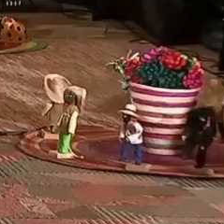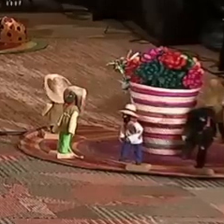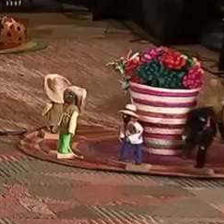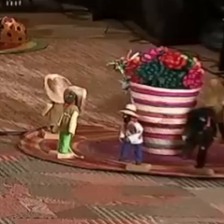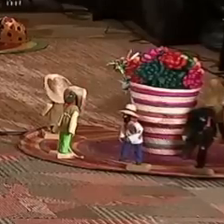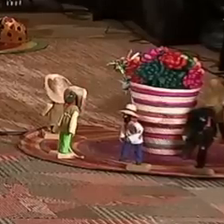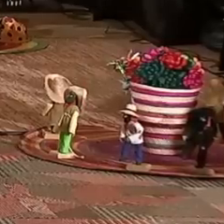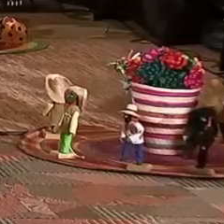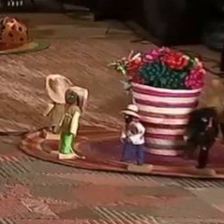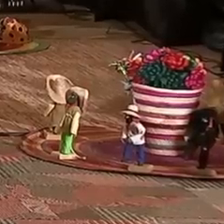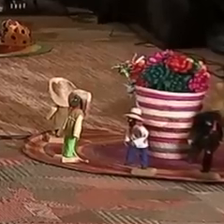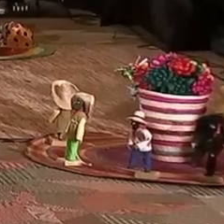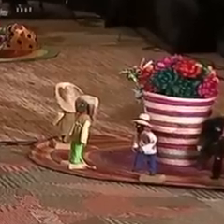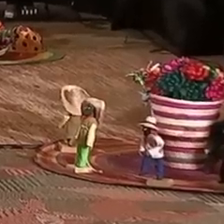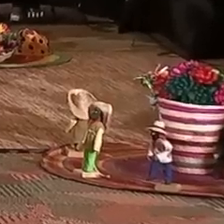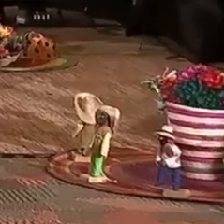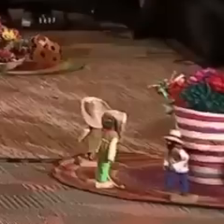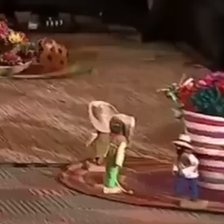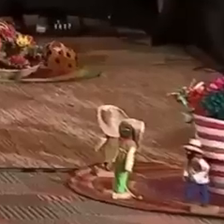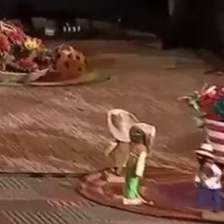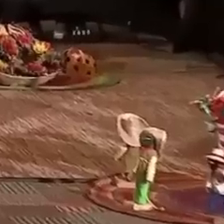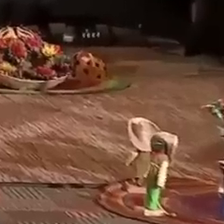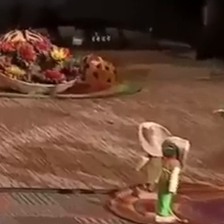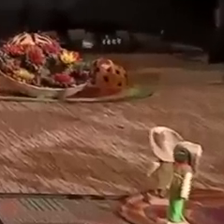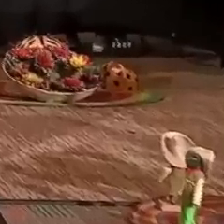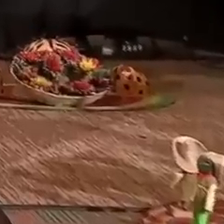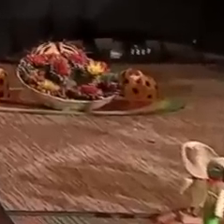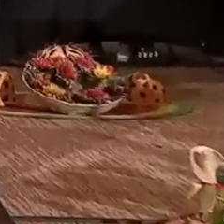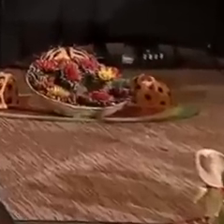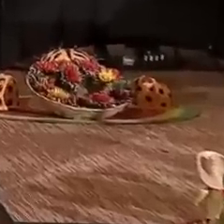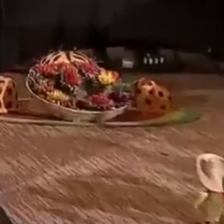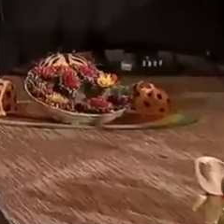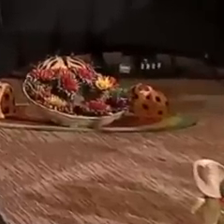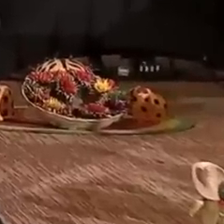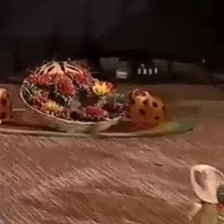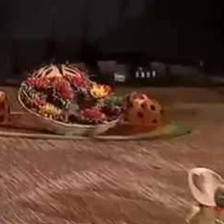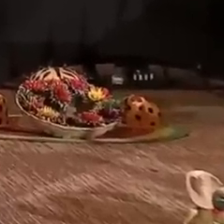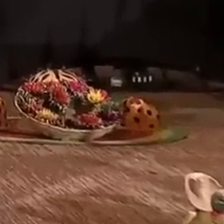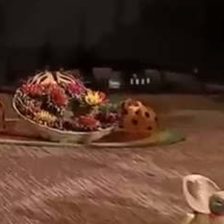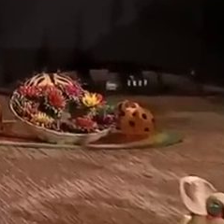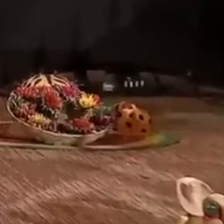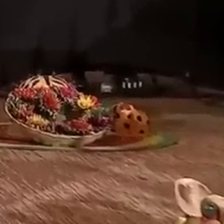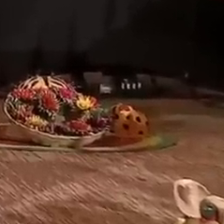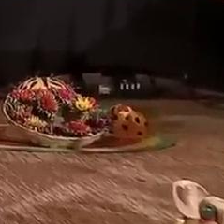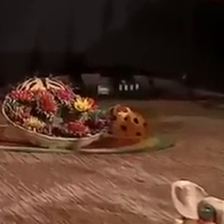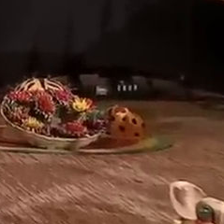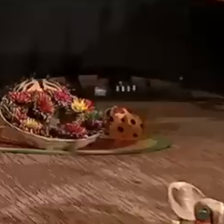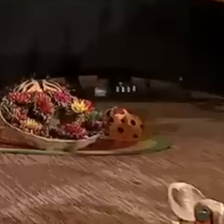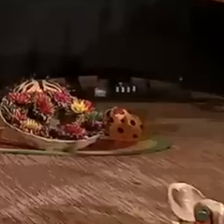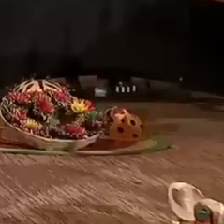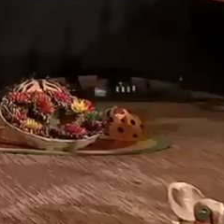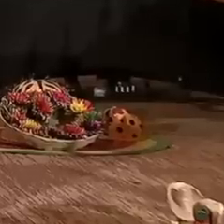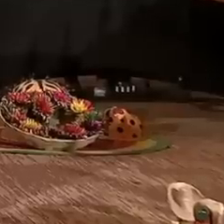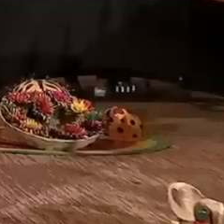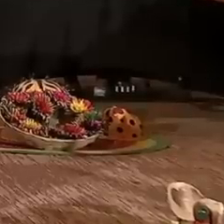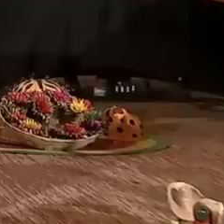con su permiso presidenta maestra evely Salgado gobernadora constitucional del Estado de Guerrero